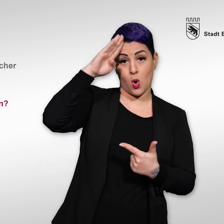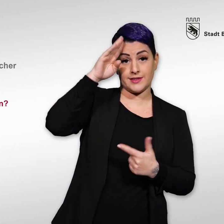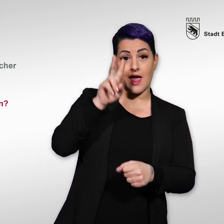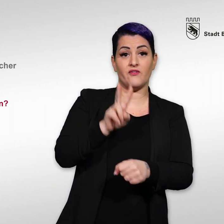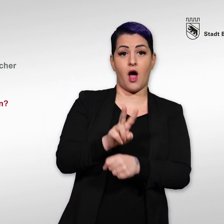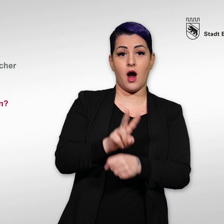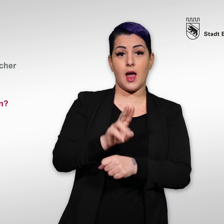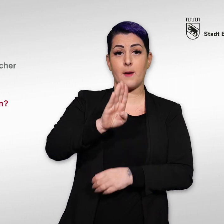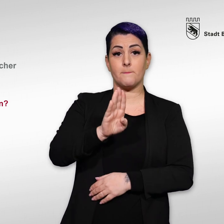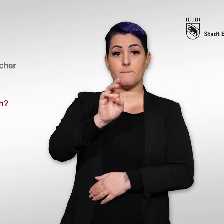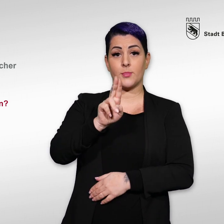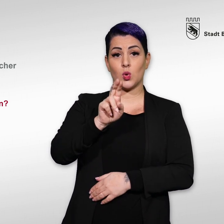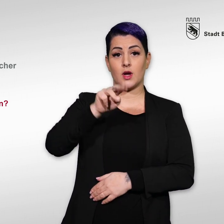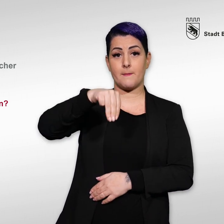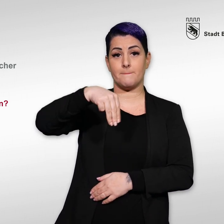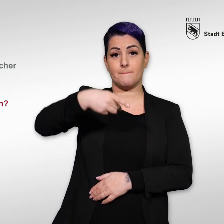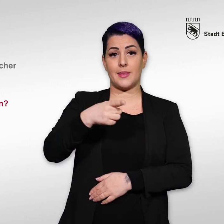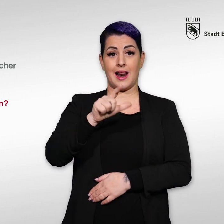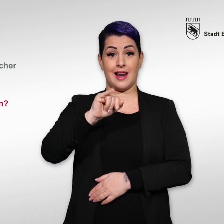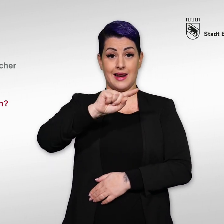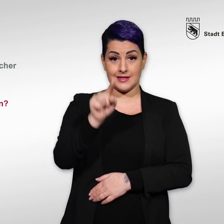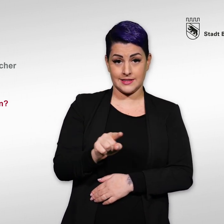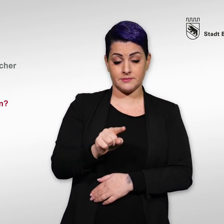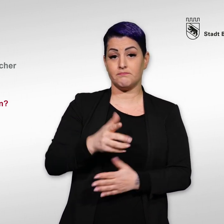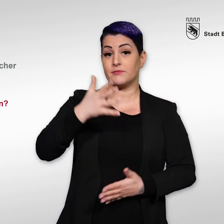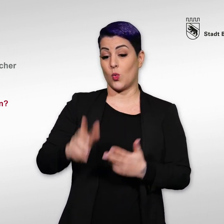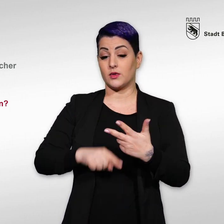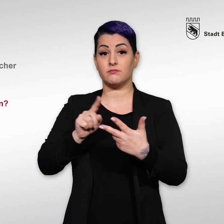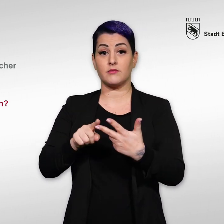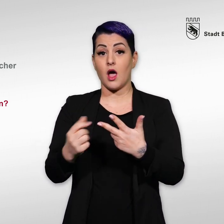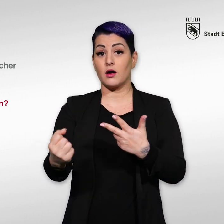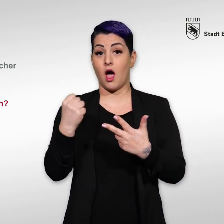oder der Kantonspolizeiwache Neufeld erhalten.